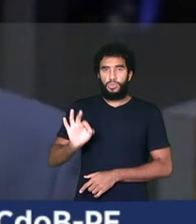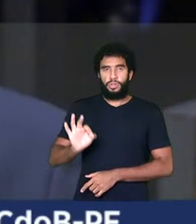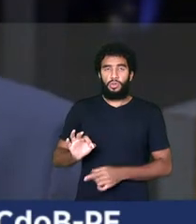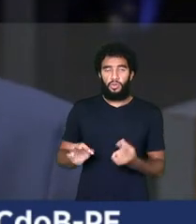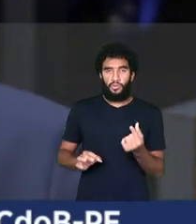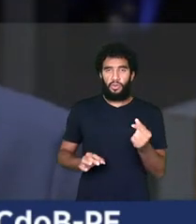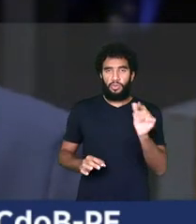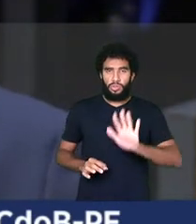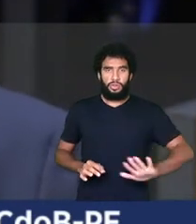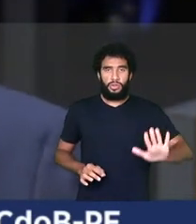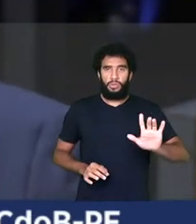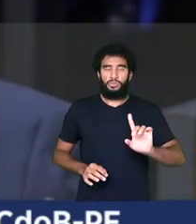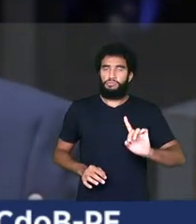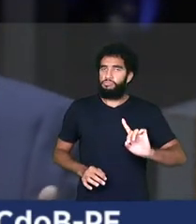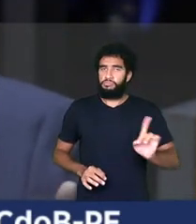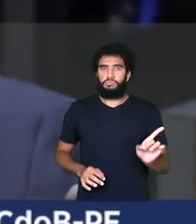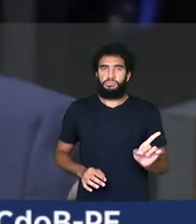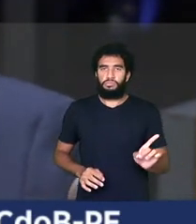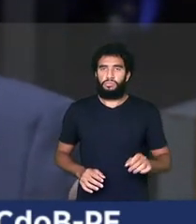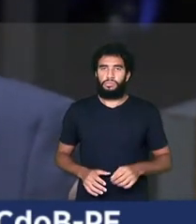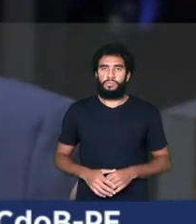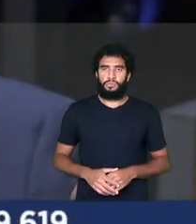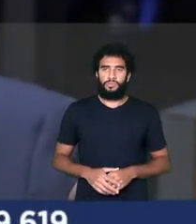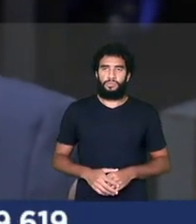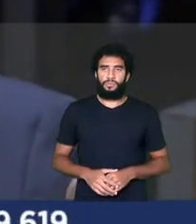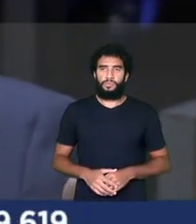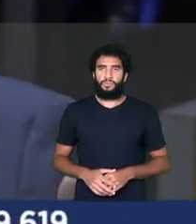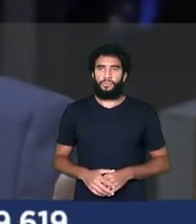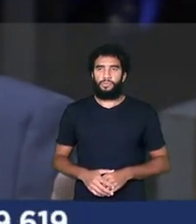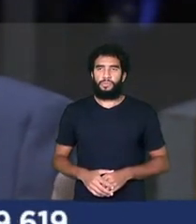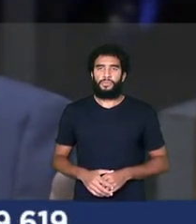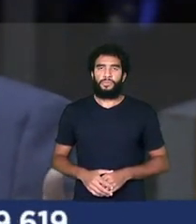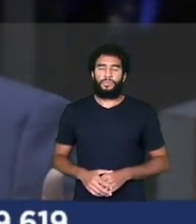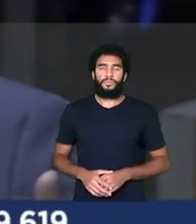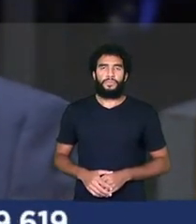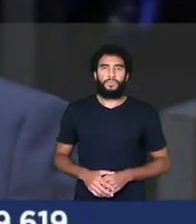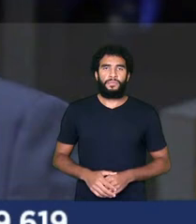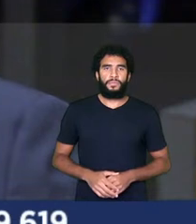OS IMPOSTOS ESTÃO INCIDINDO SOBRE VINTE, NÃO SOBRE O